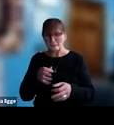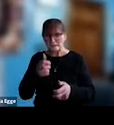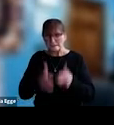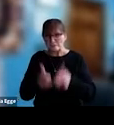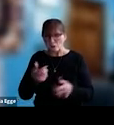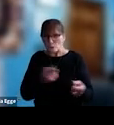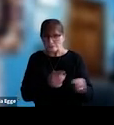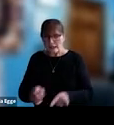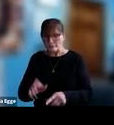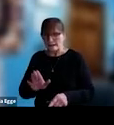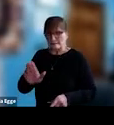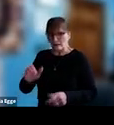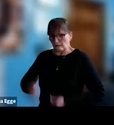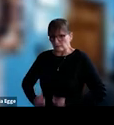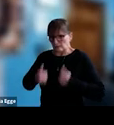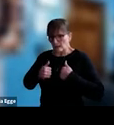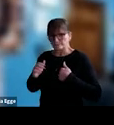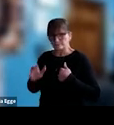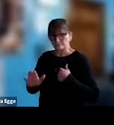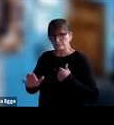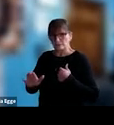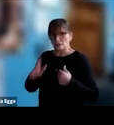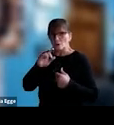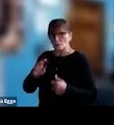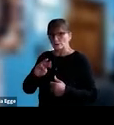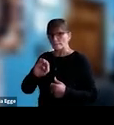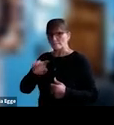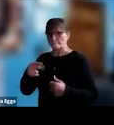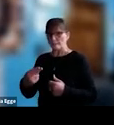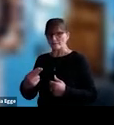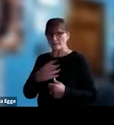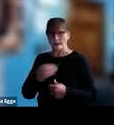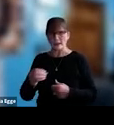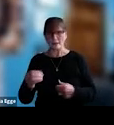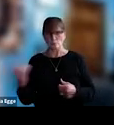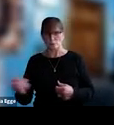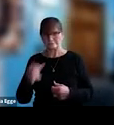la diferencia entre los síntomas del uso de metanfetamina y la presencia de esquizofrenia.